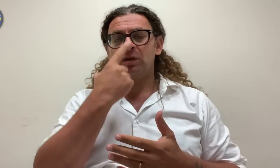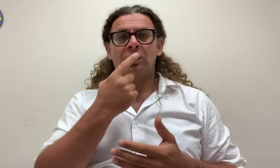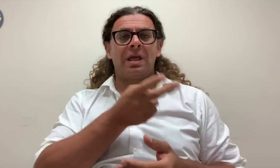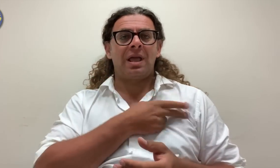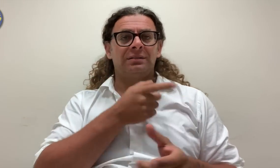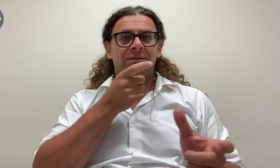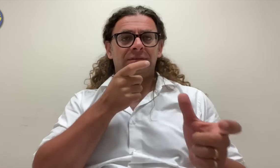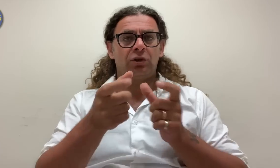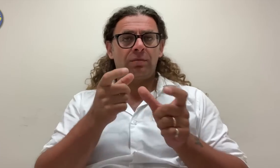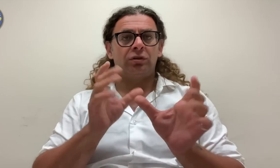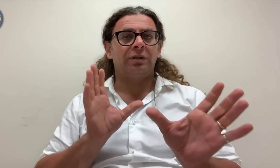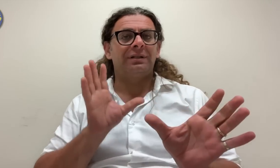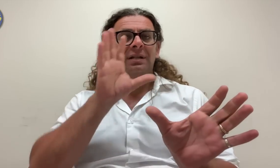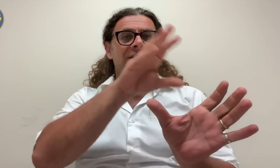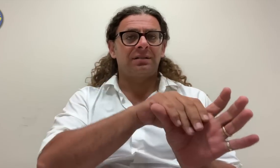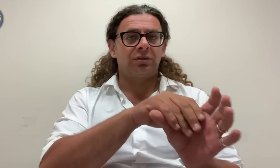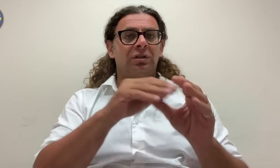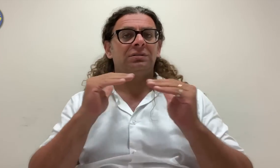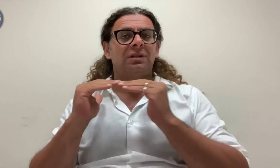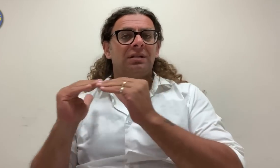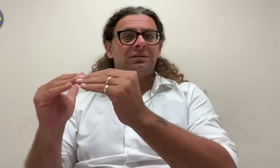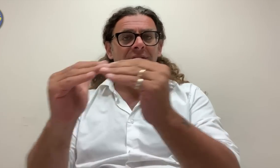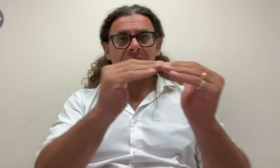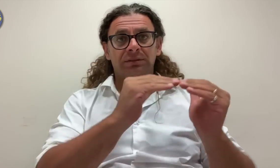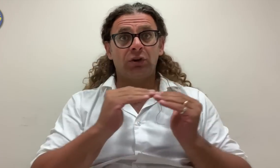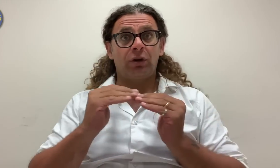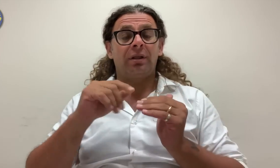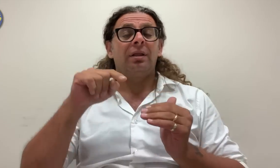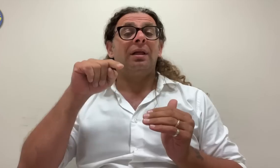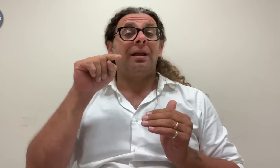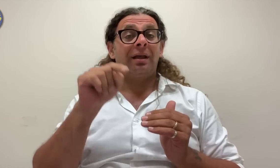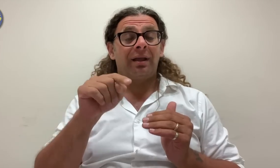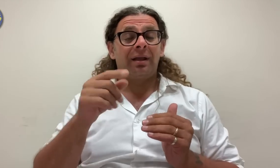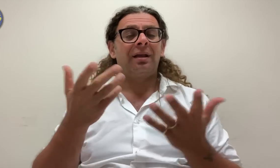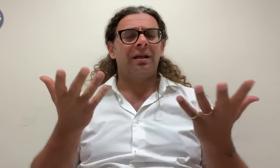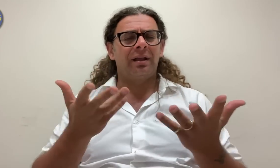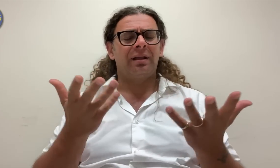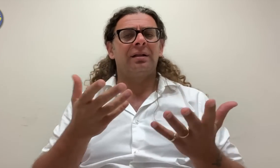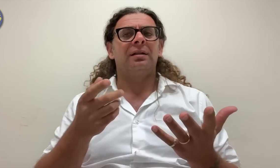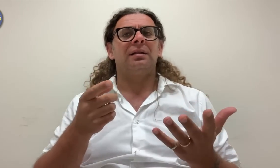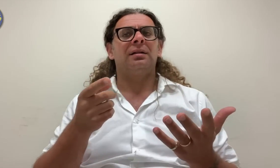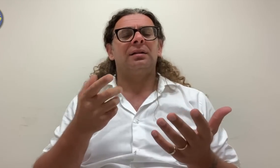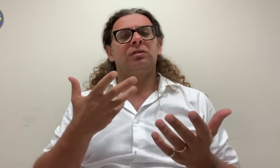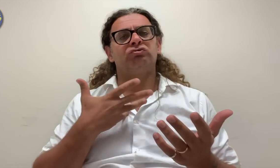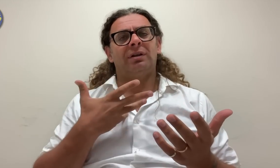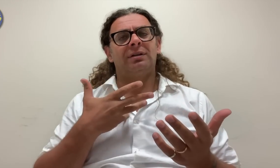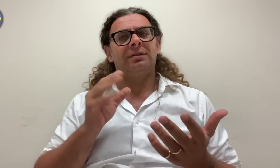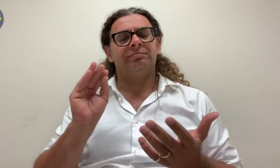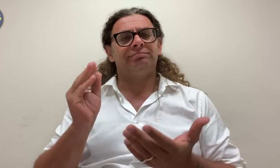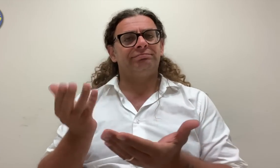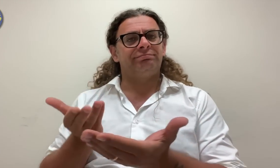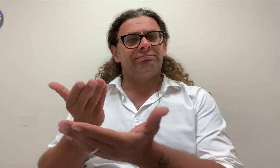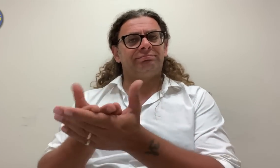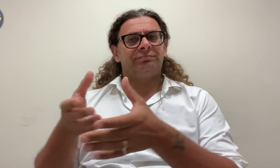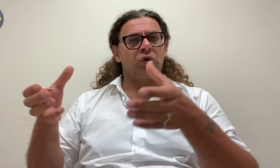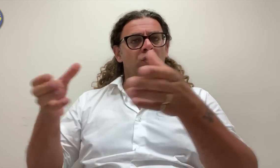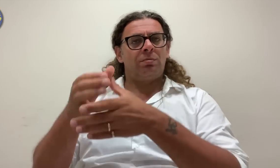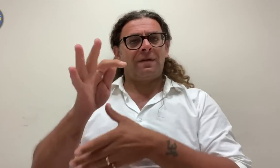e la standardizzazione della figura dell’Assistente alla Comunicazione. L’ENS sostiene la proposta avanzata dalla